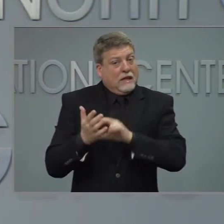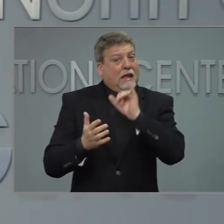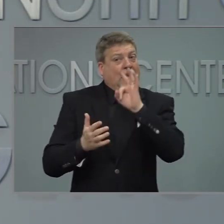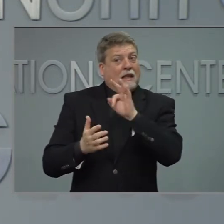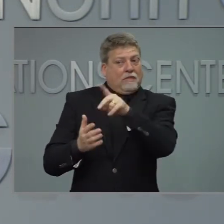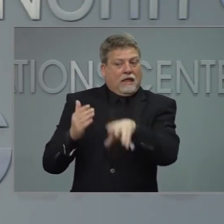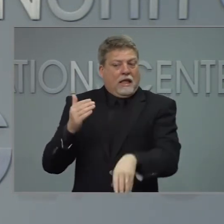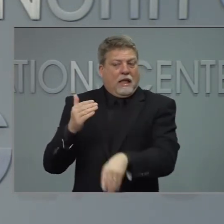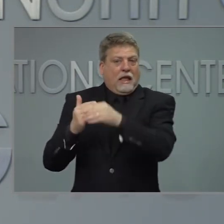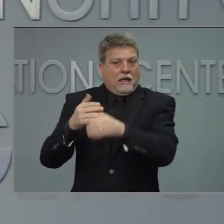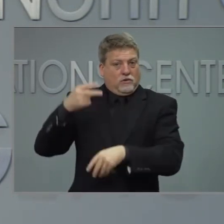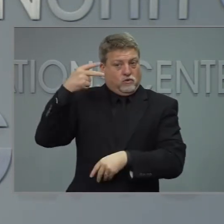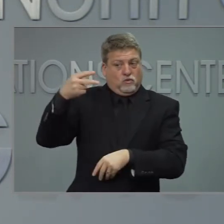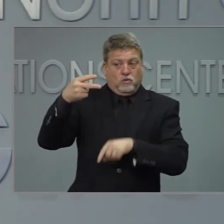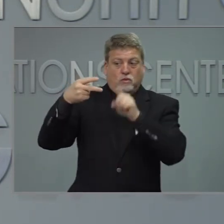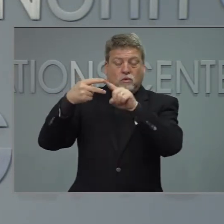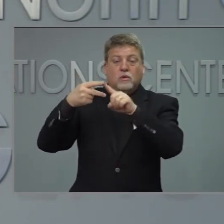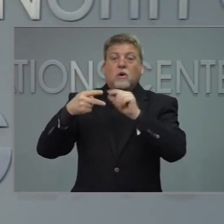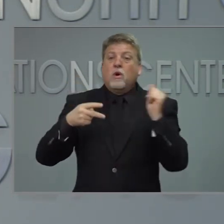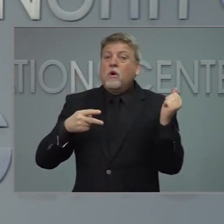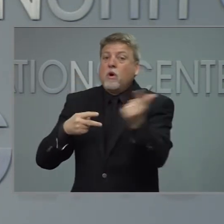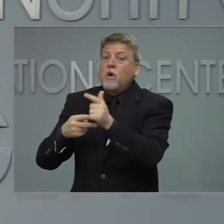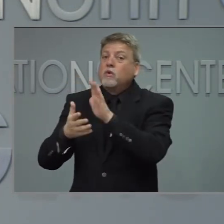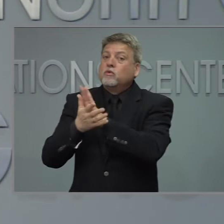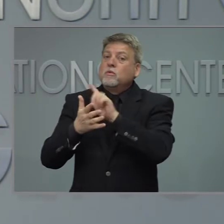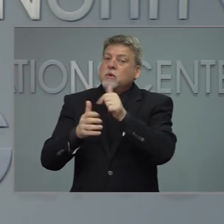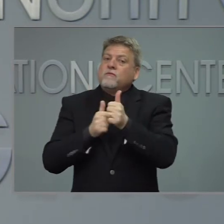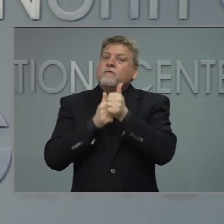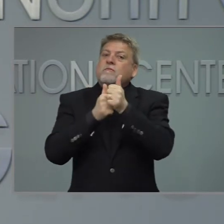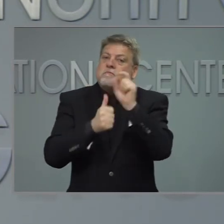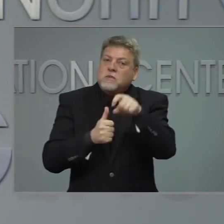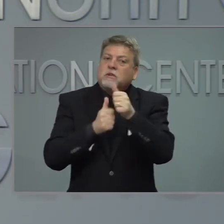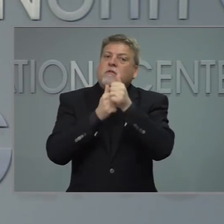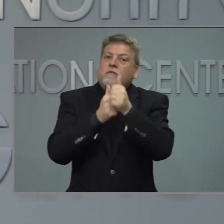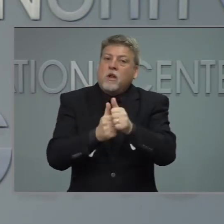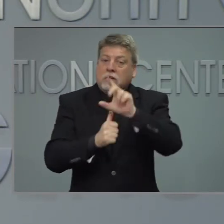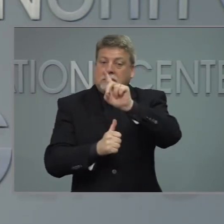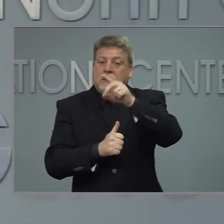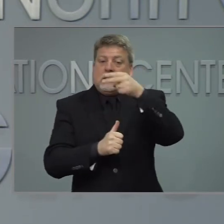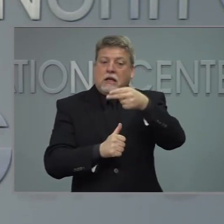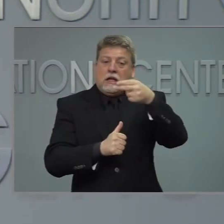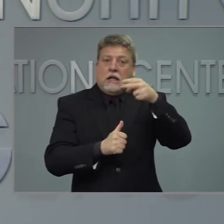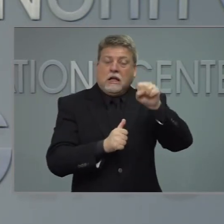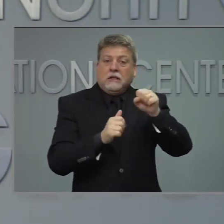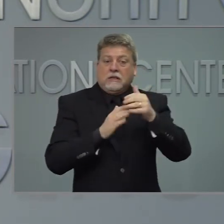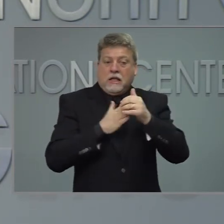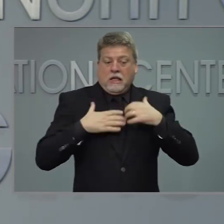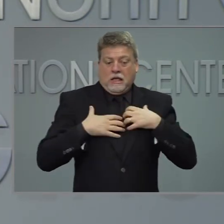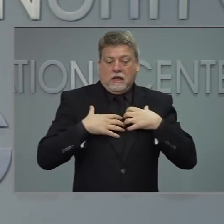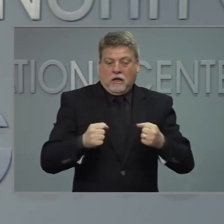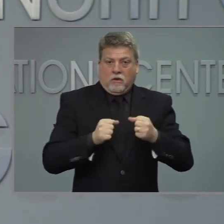puedo, yo lo voy a firmar siempre y cuando y aseguren que están siguiendo las guías del